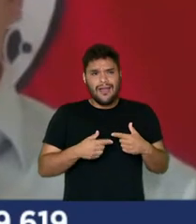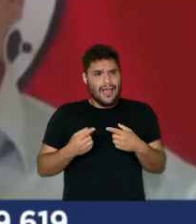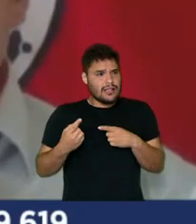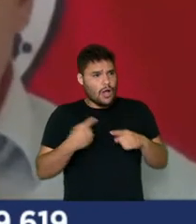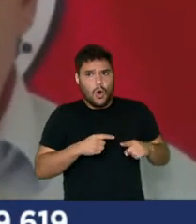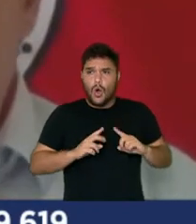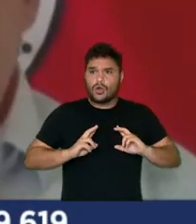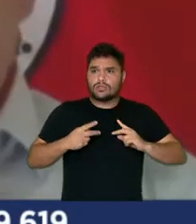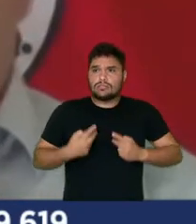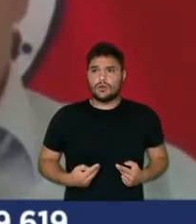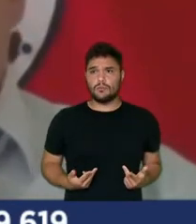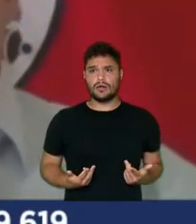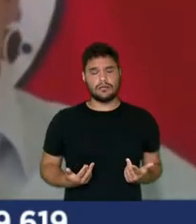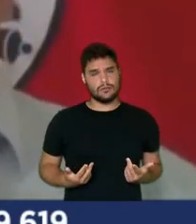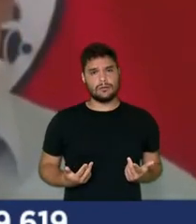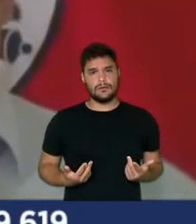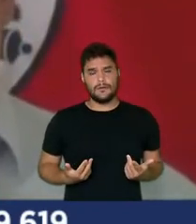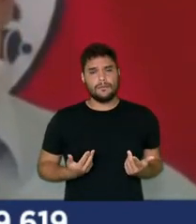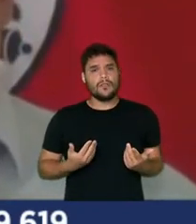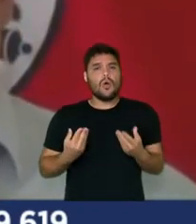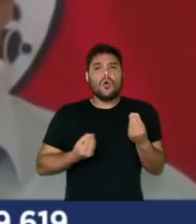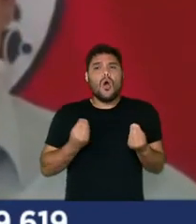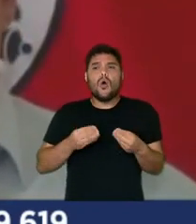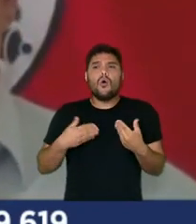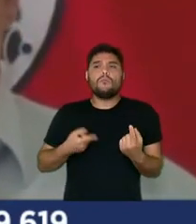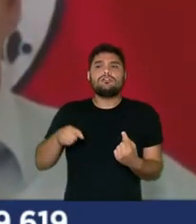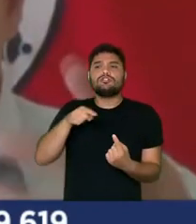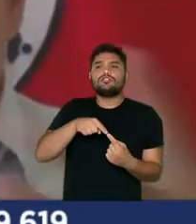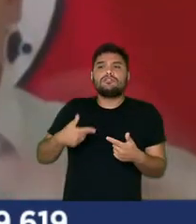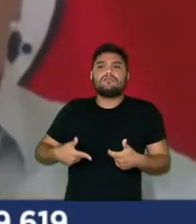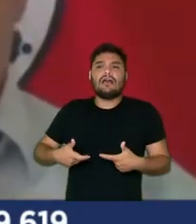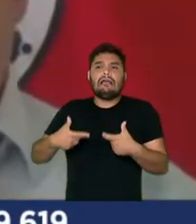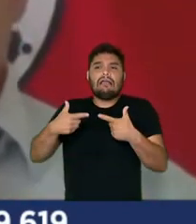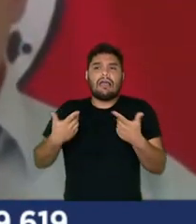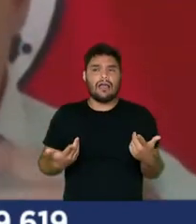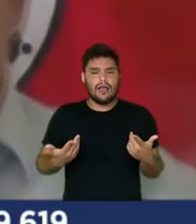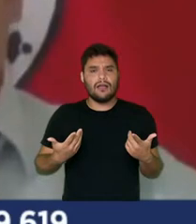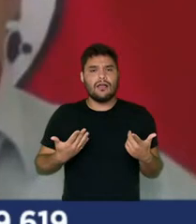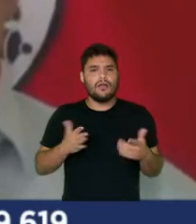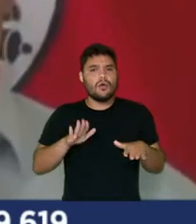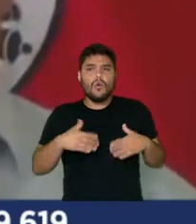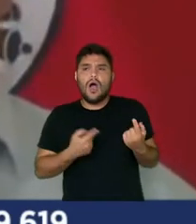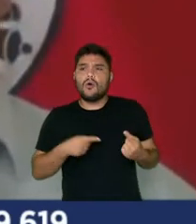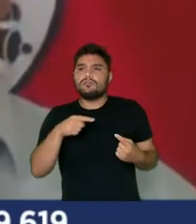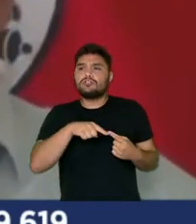UMA AÇÃO CONTRA , CONTRA A HUMANIDADE, É DESUMANO. QUAL É A RAZÃO DESSA GUERRA? QUAL É A MOTIVAÇÃO? POR QUÊ?